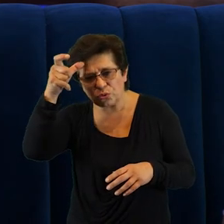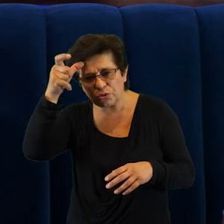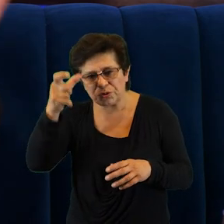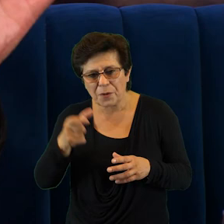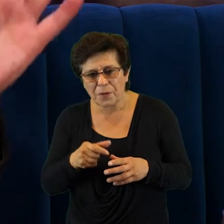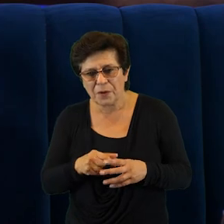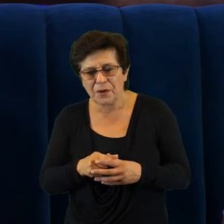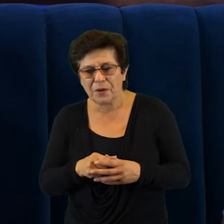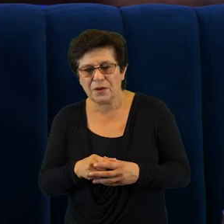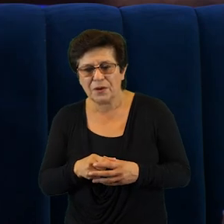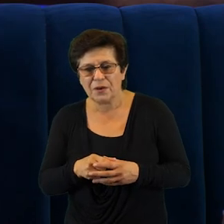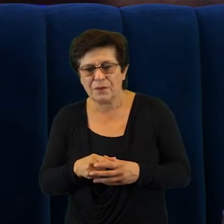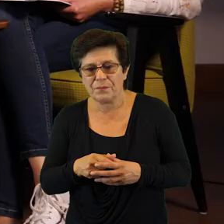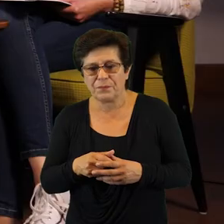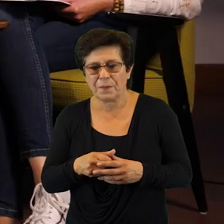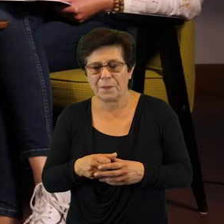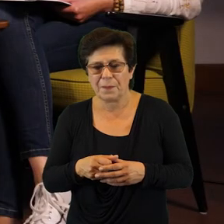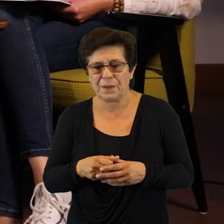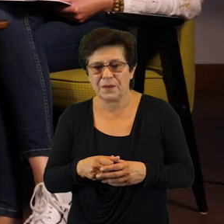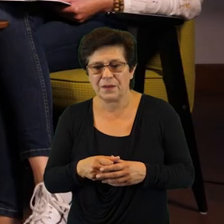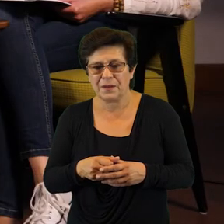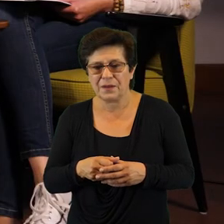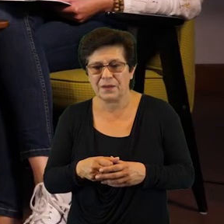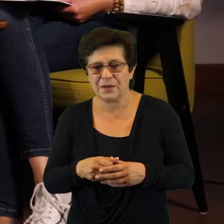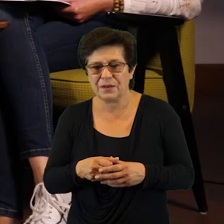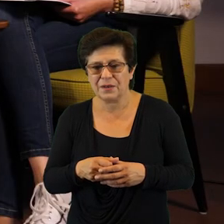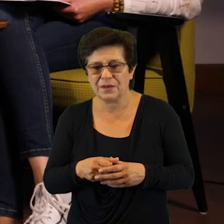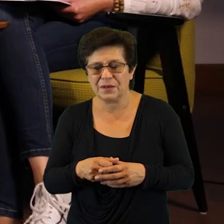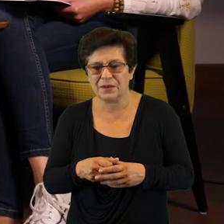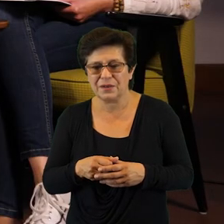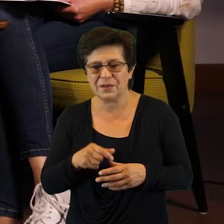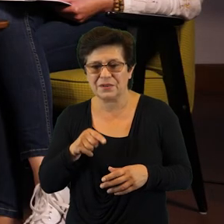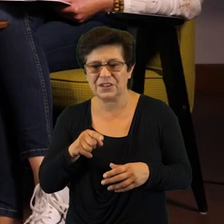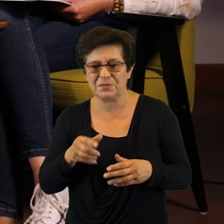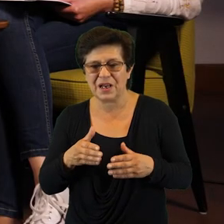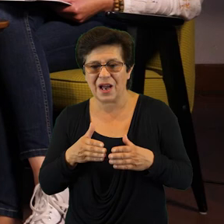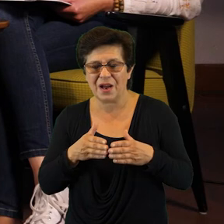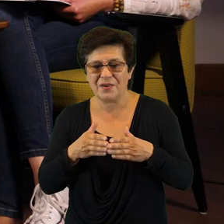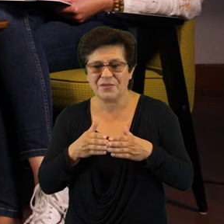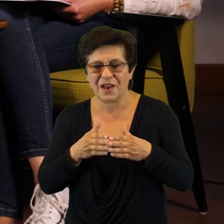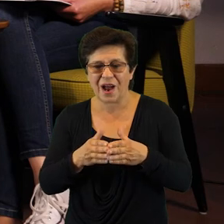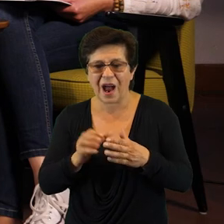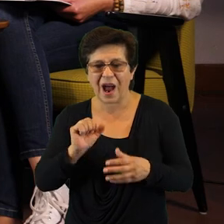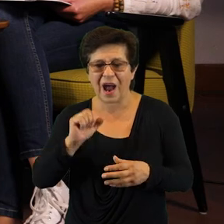były przewożone arrasy wawelskie i szczerbiec. Tak, tak, na arrasach wawelskich